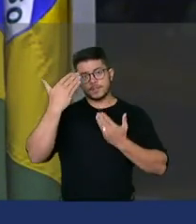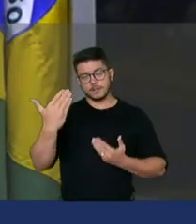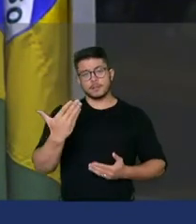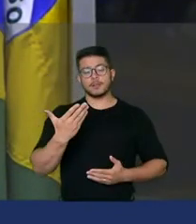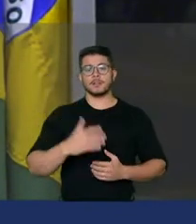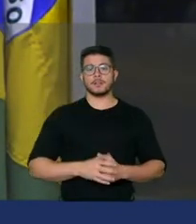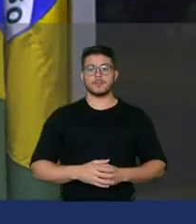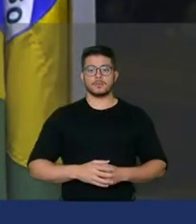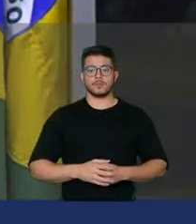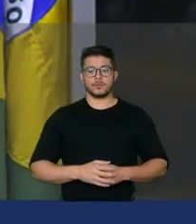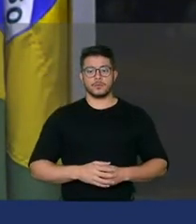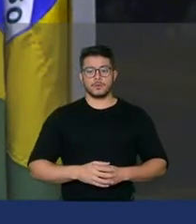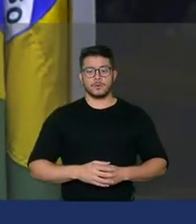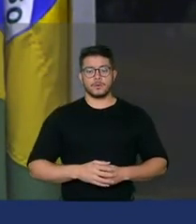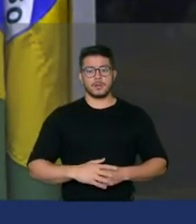É RELATORA E AO RELATOR E AO